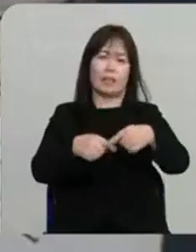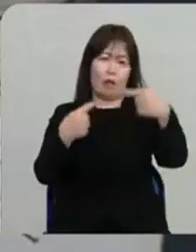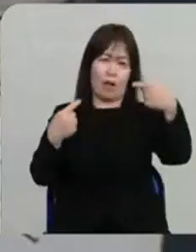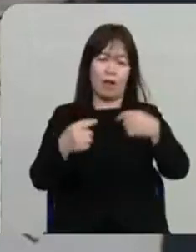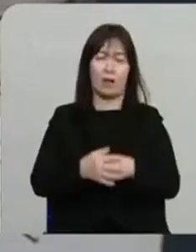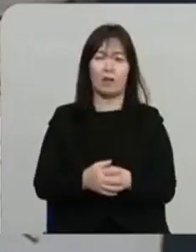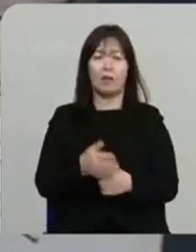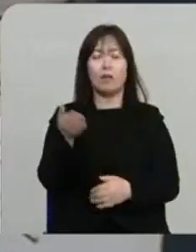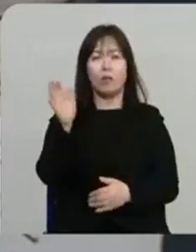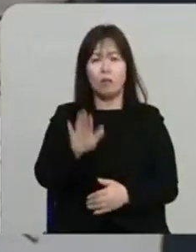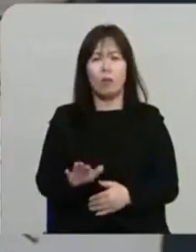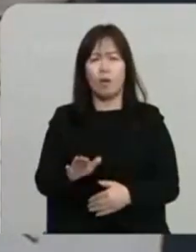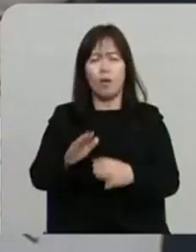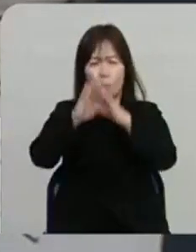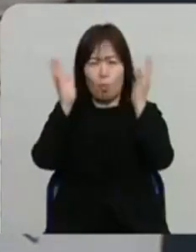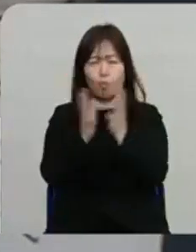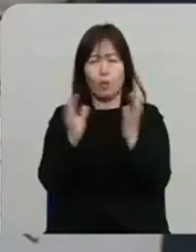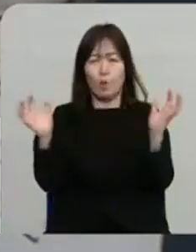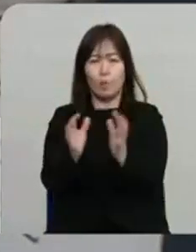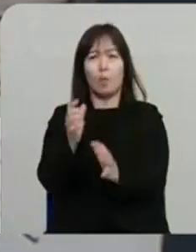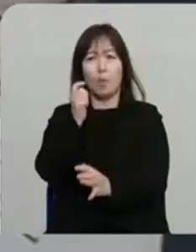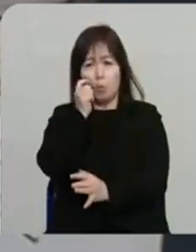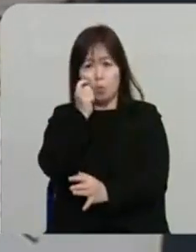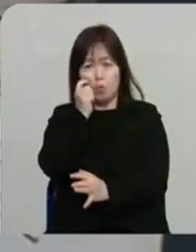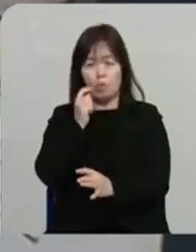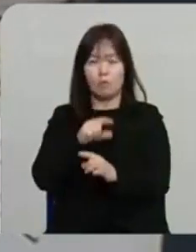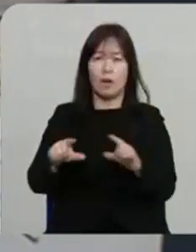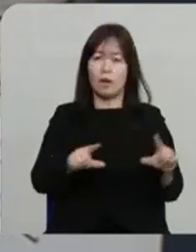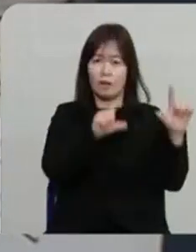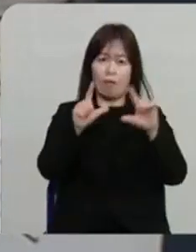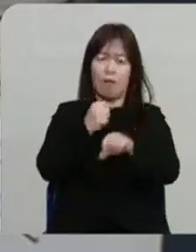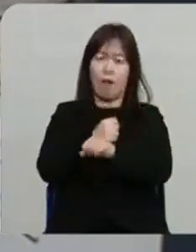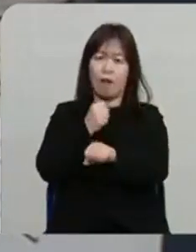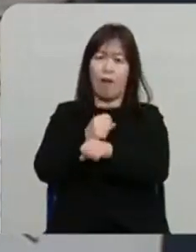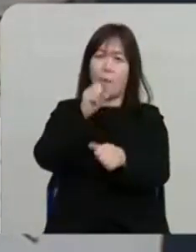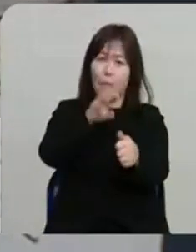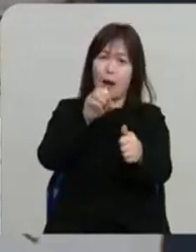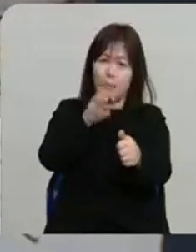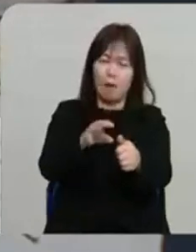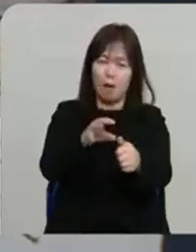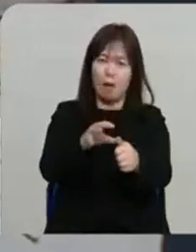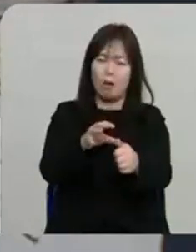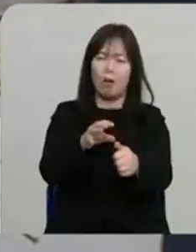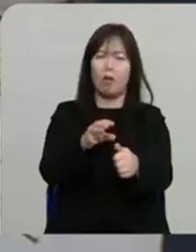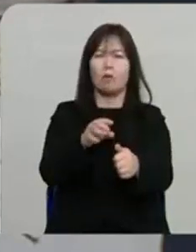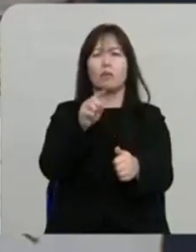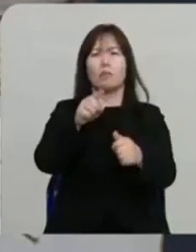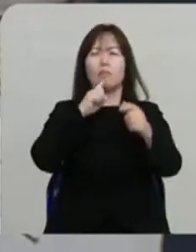하지만 온 가족 함께 즐거이 보내 라는 흔한 덕담이 사무치게 애달 픈 이들이 있습니다.